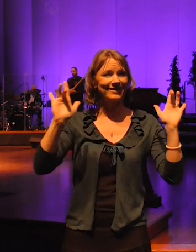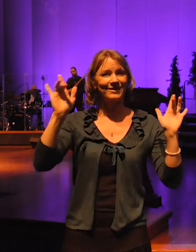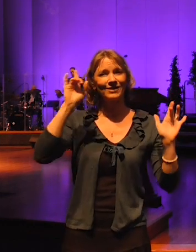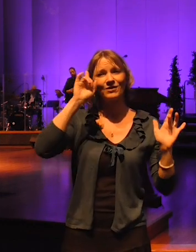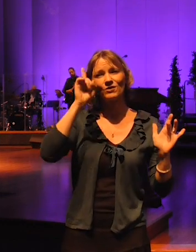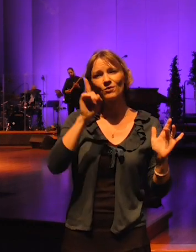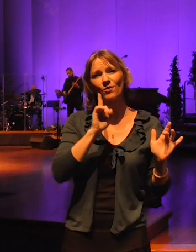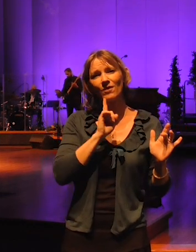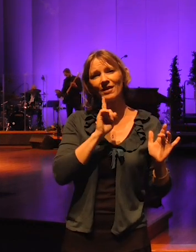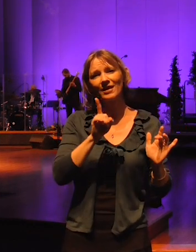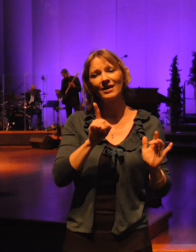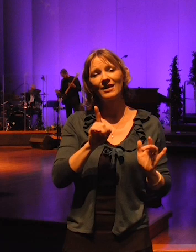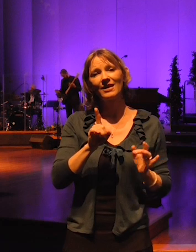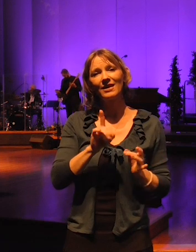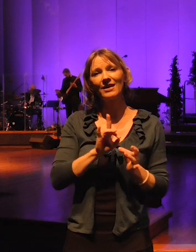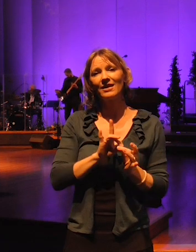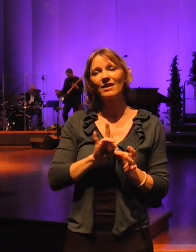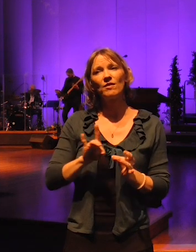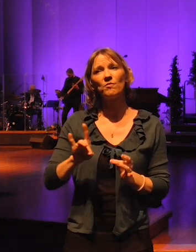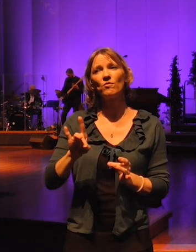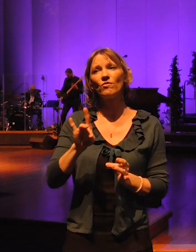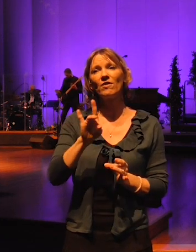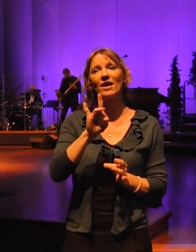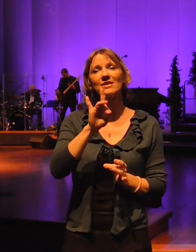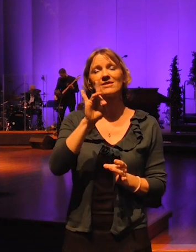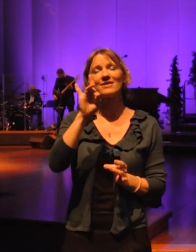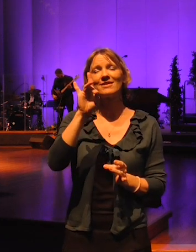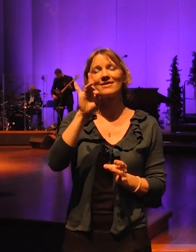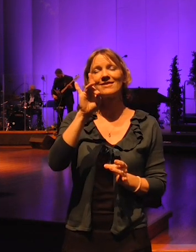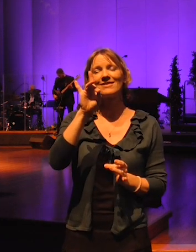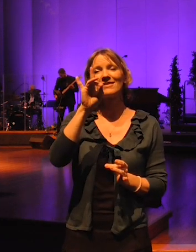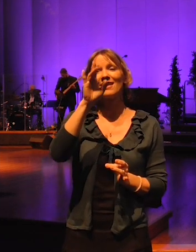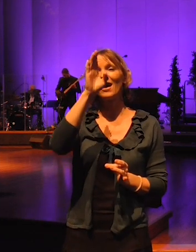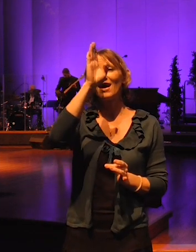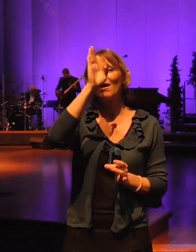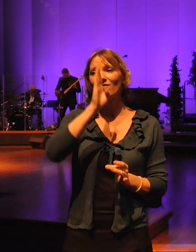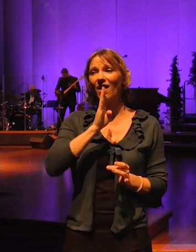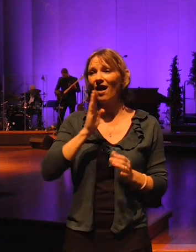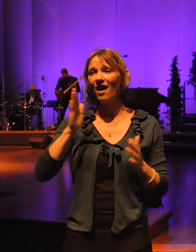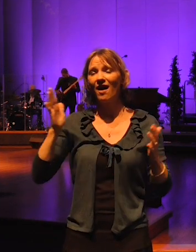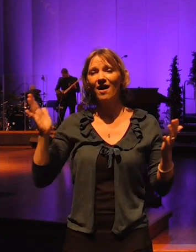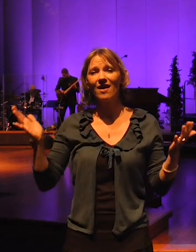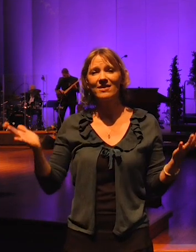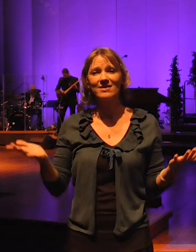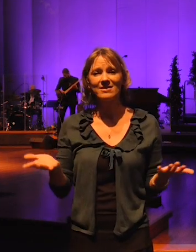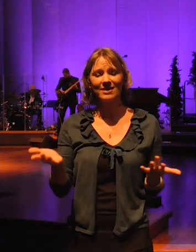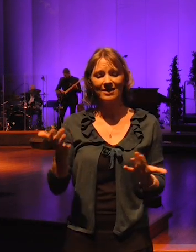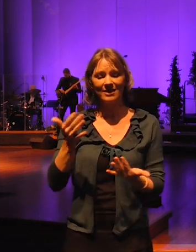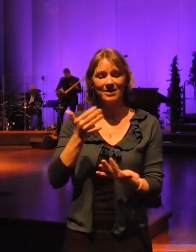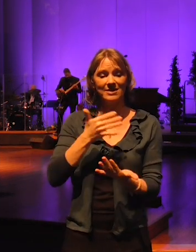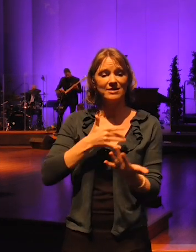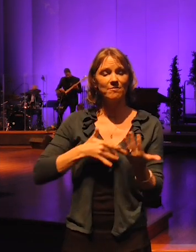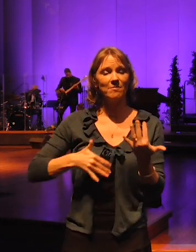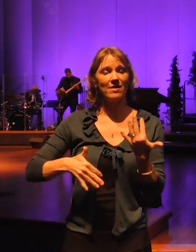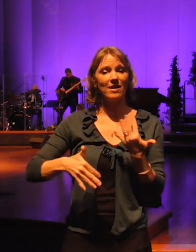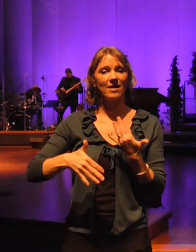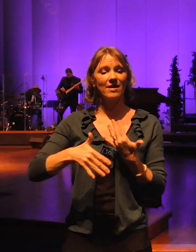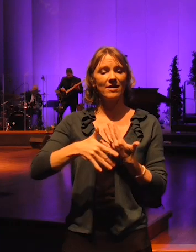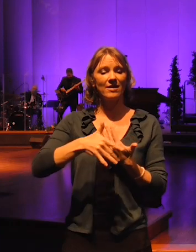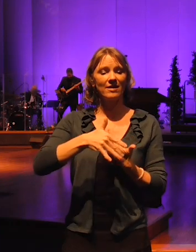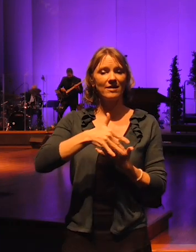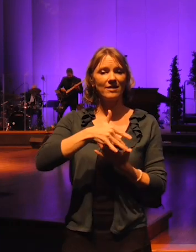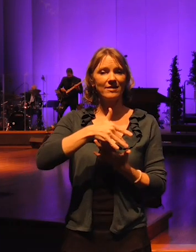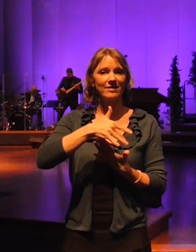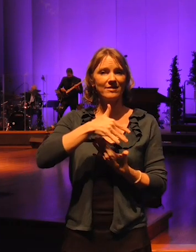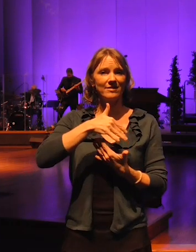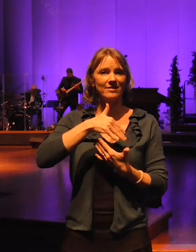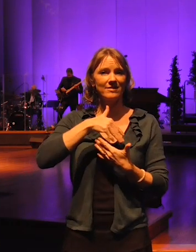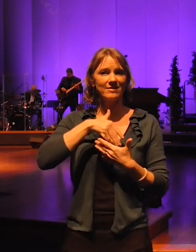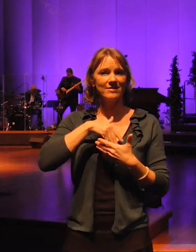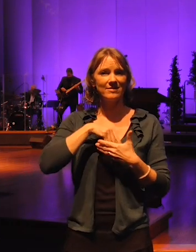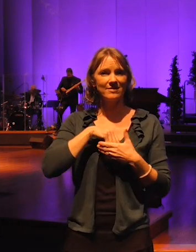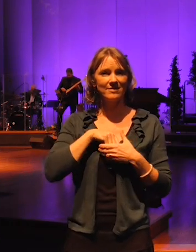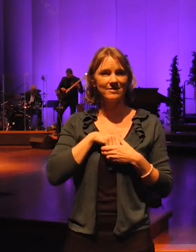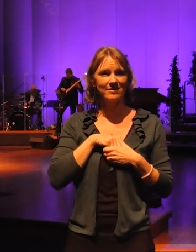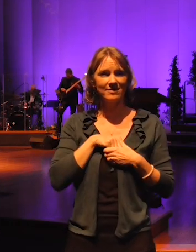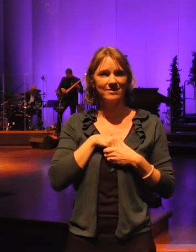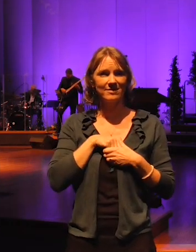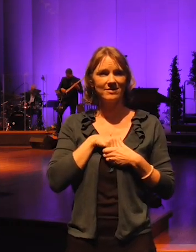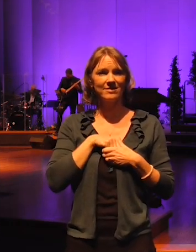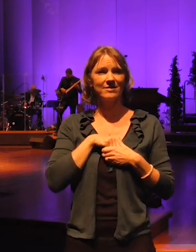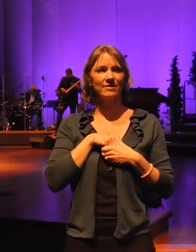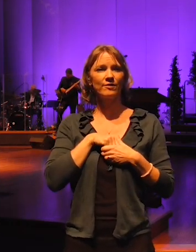seguramente la presencia de Dios está en este